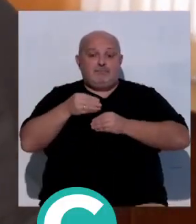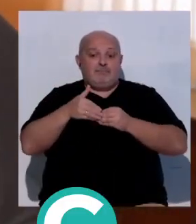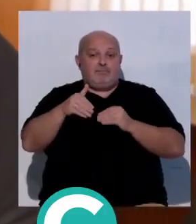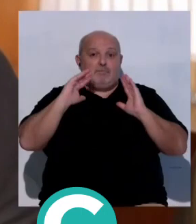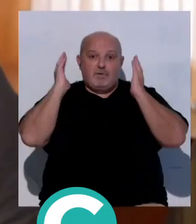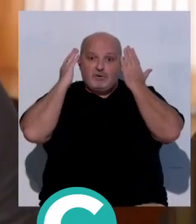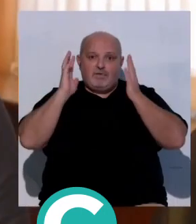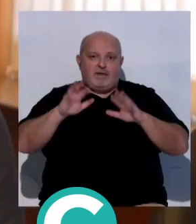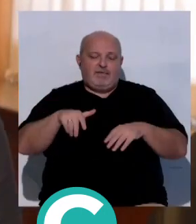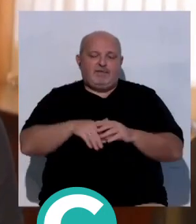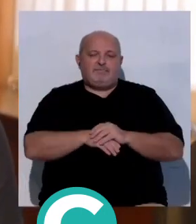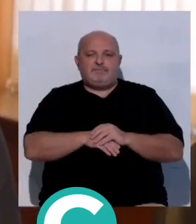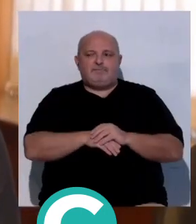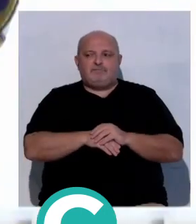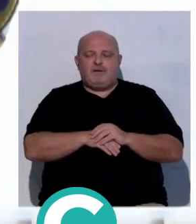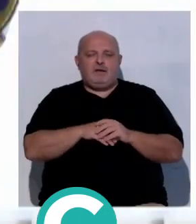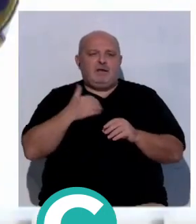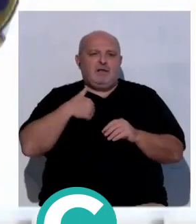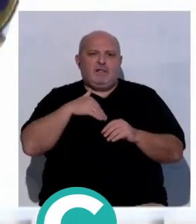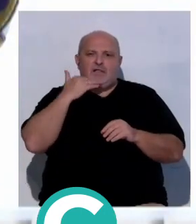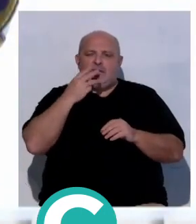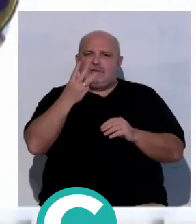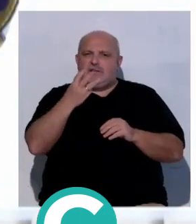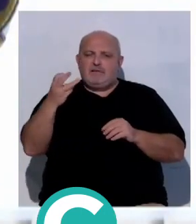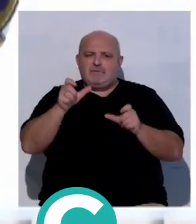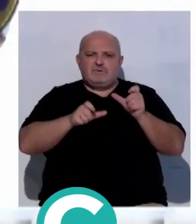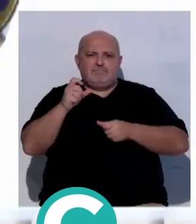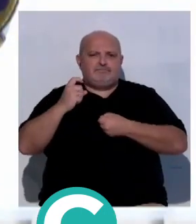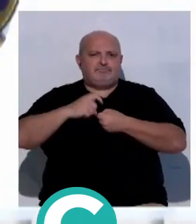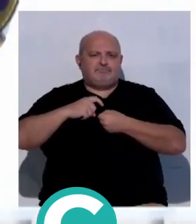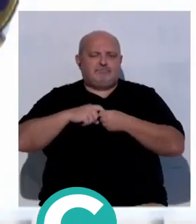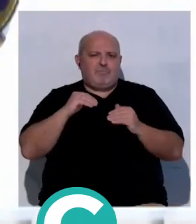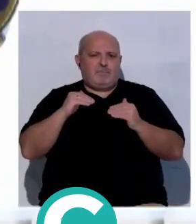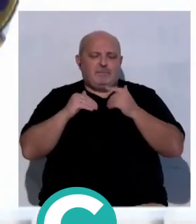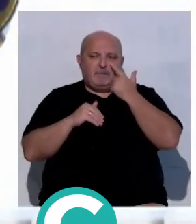de congresos de Cádiz estamos llegando cerca de las 300 personas inscritas en estos momentos como